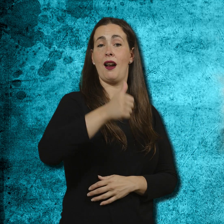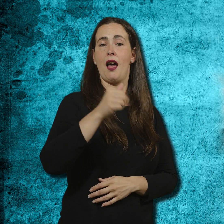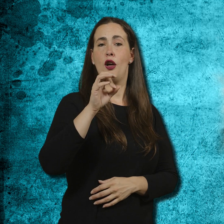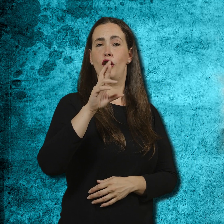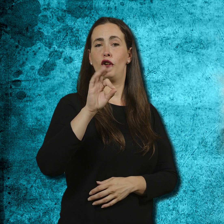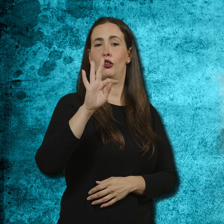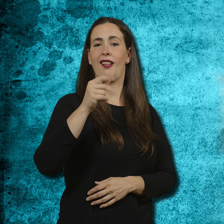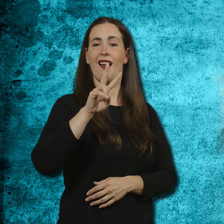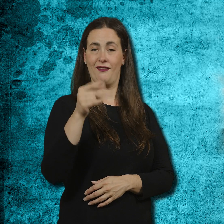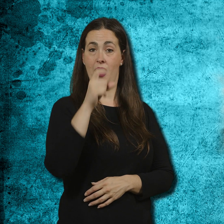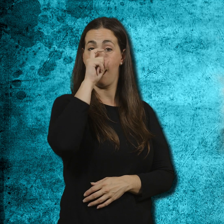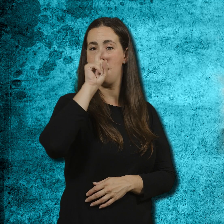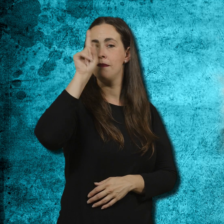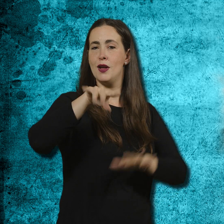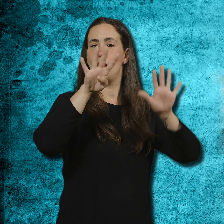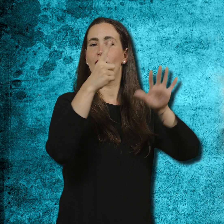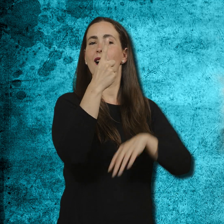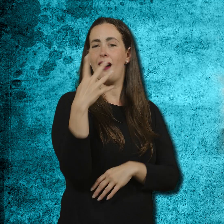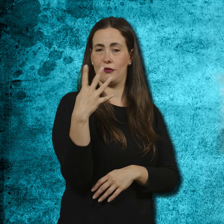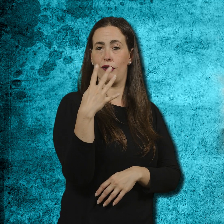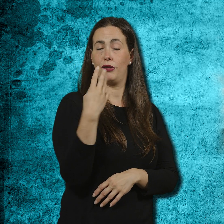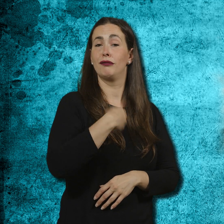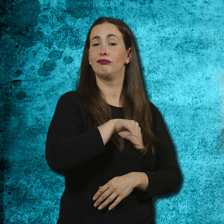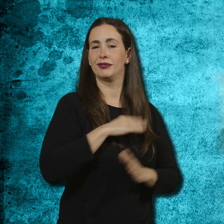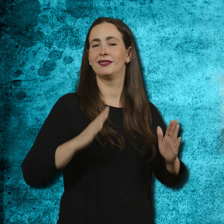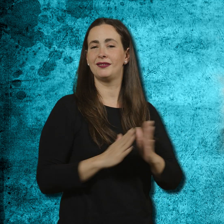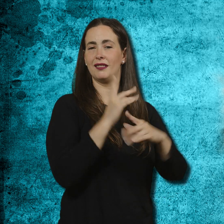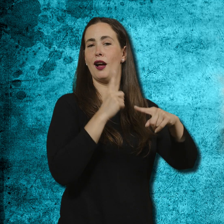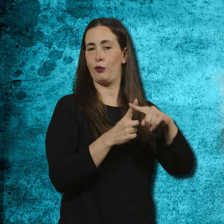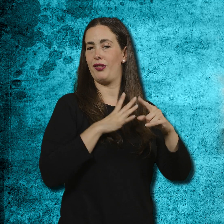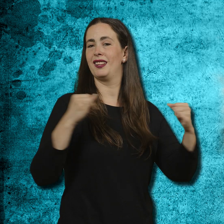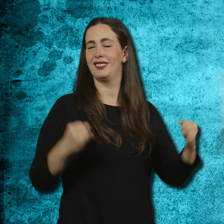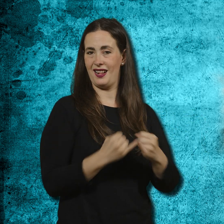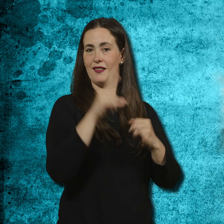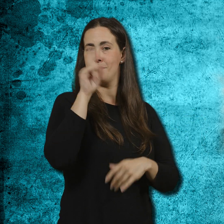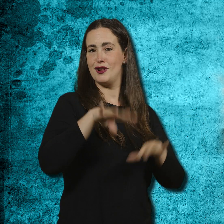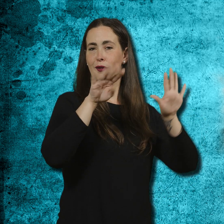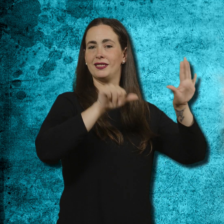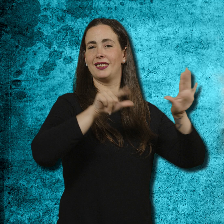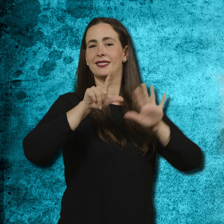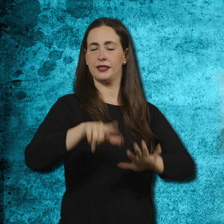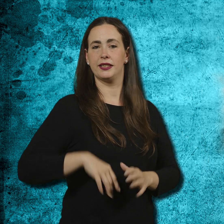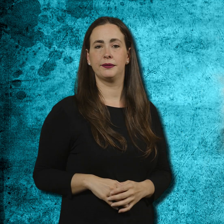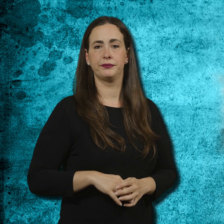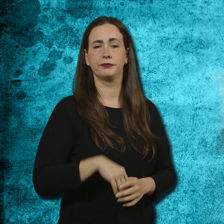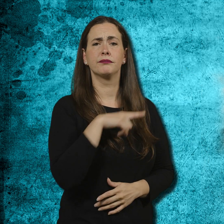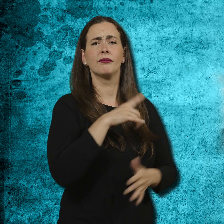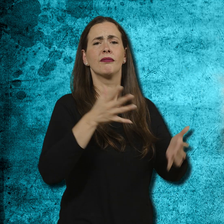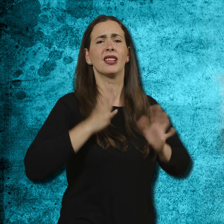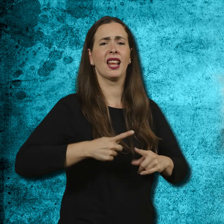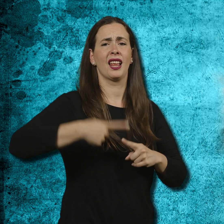Va néixer a La Orotava (Tenerife) el 1914 i va morir a Santa Cruz de Tenerife el 1967.